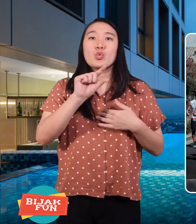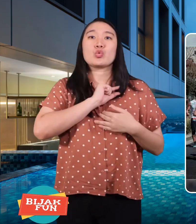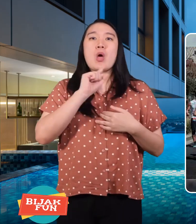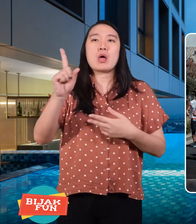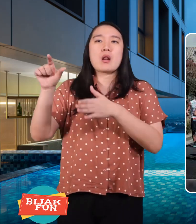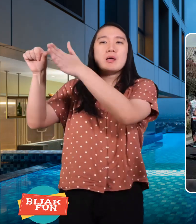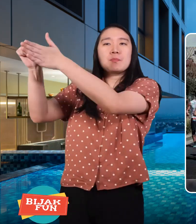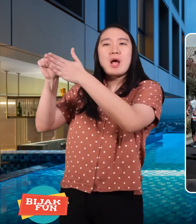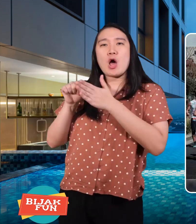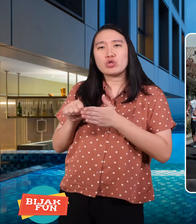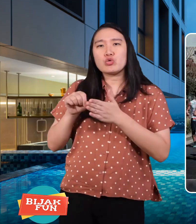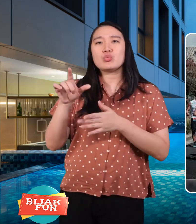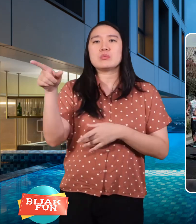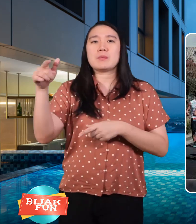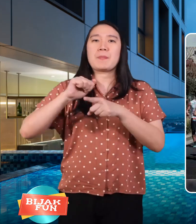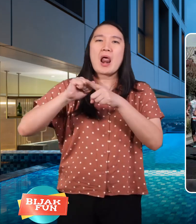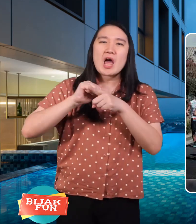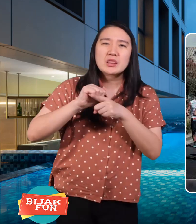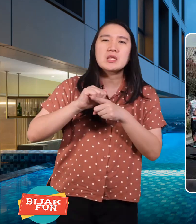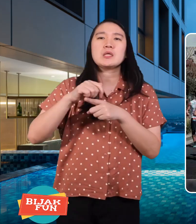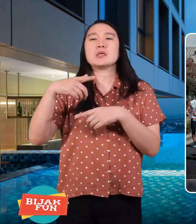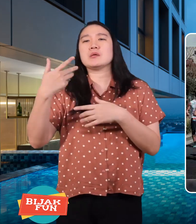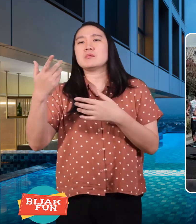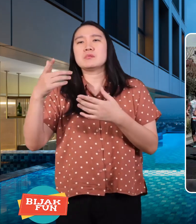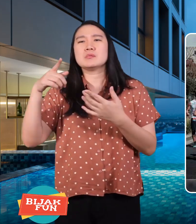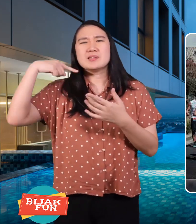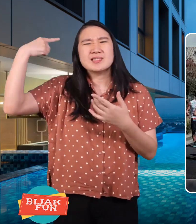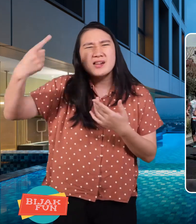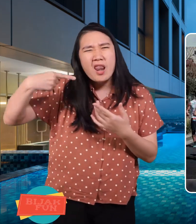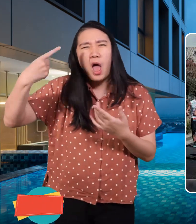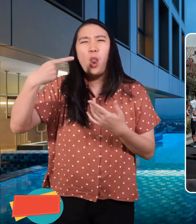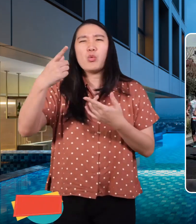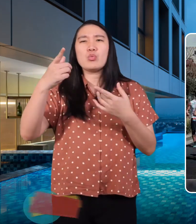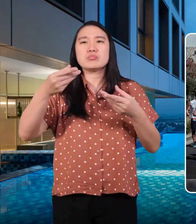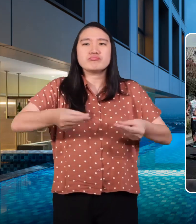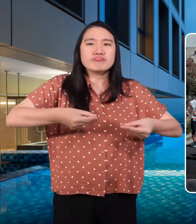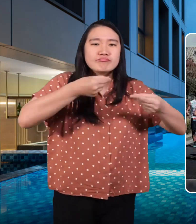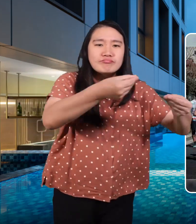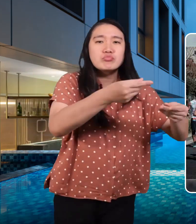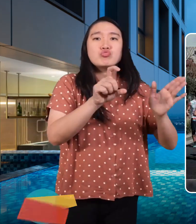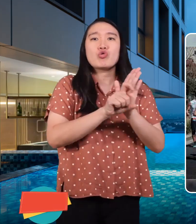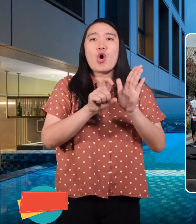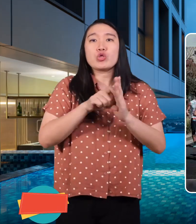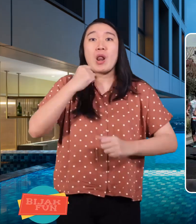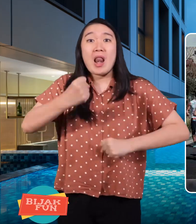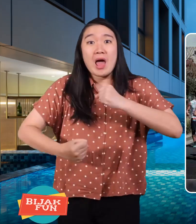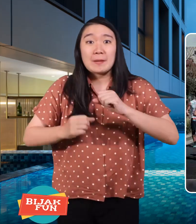untung ada dibantu juga pelatih selalu sedia saat Roca lari